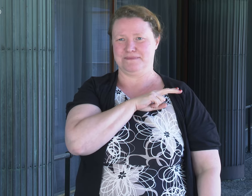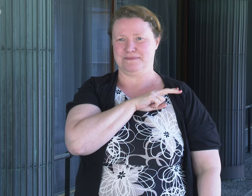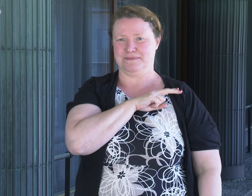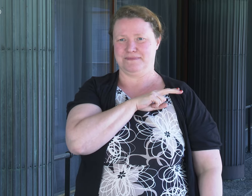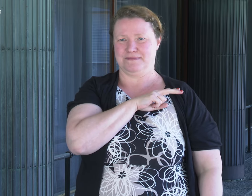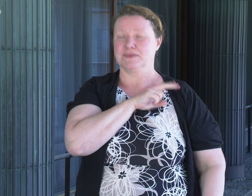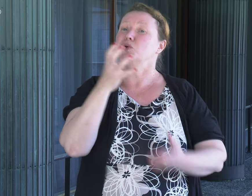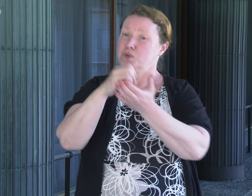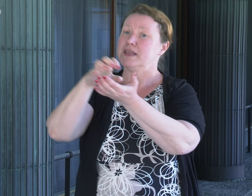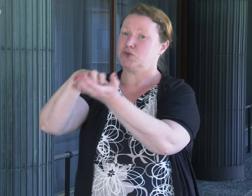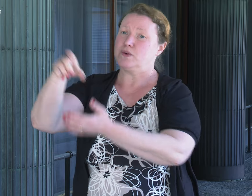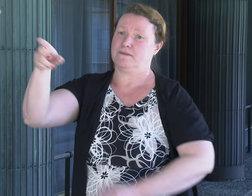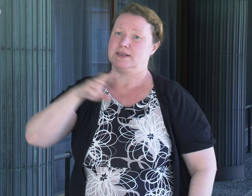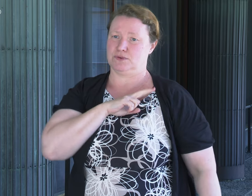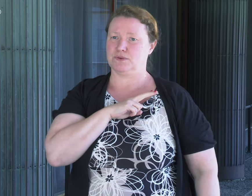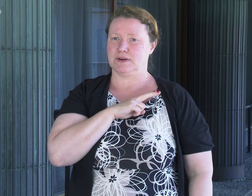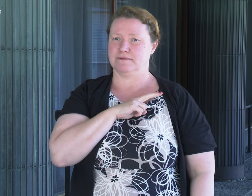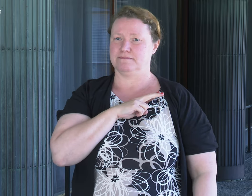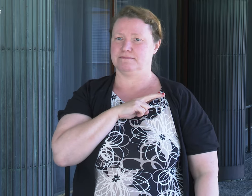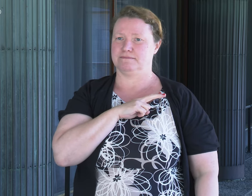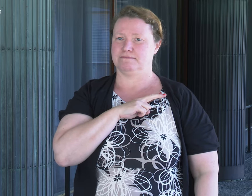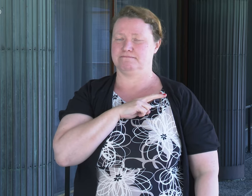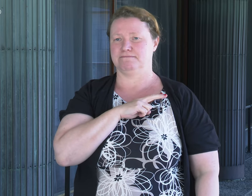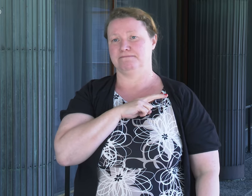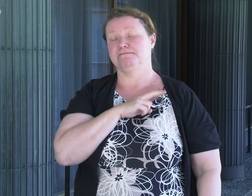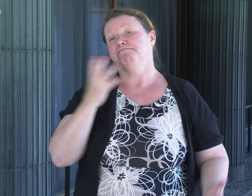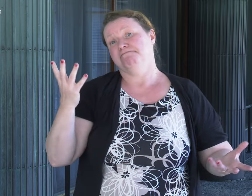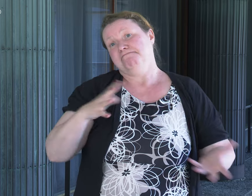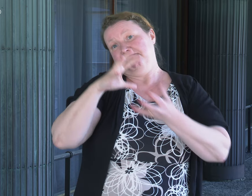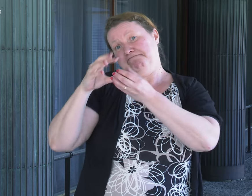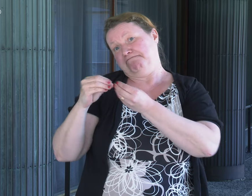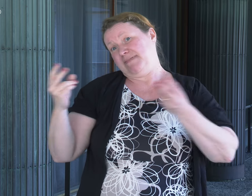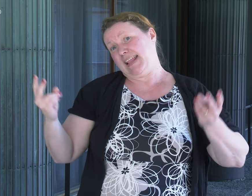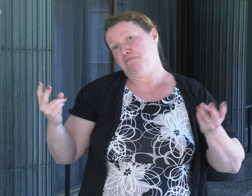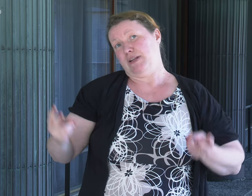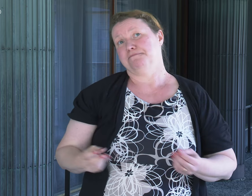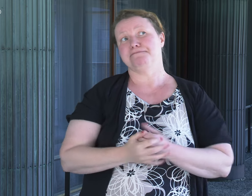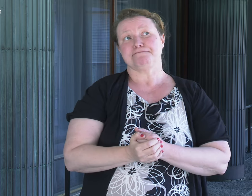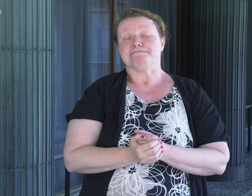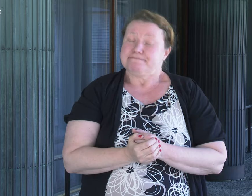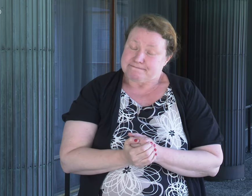Se on yhteiskunnan vastuulla. Tämmöinen kokonaisuus.